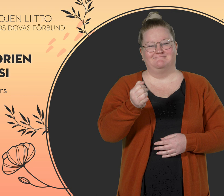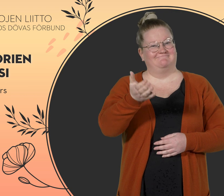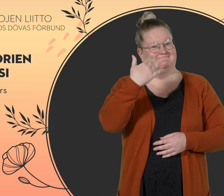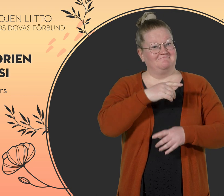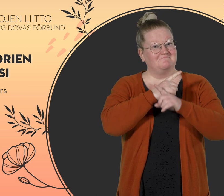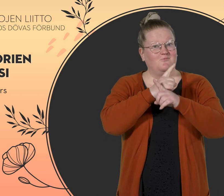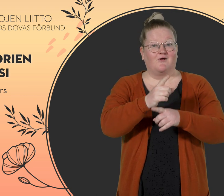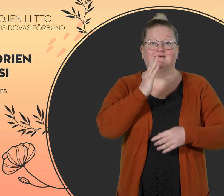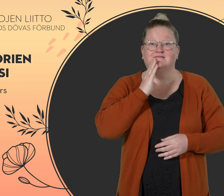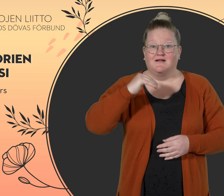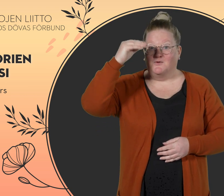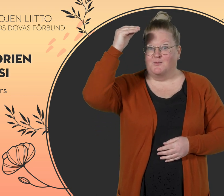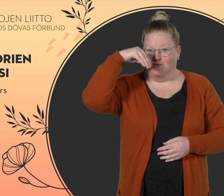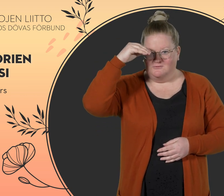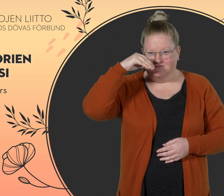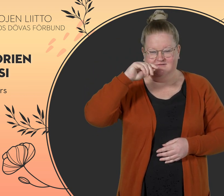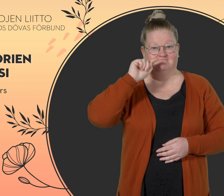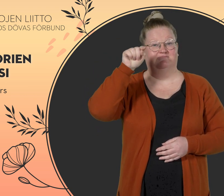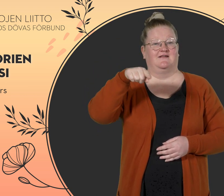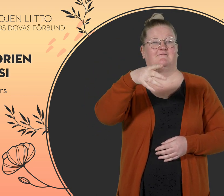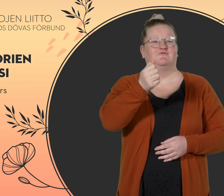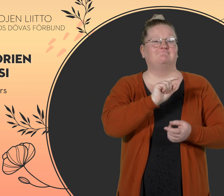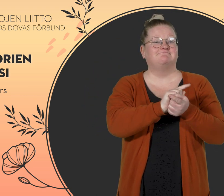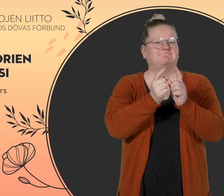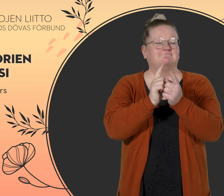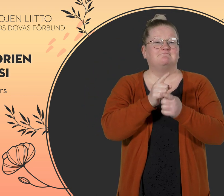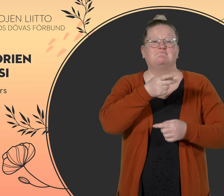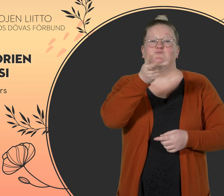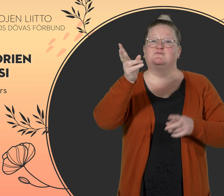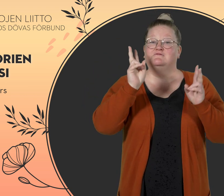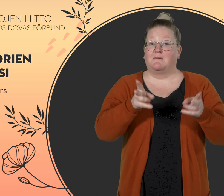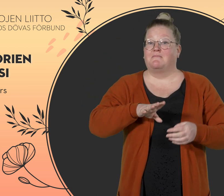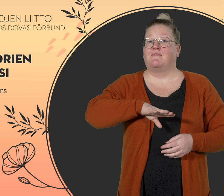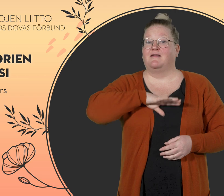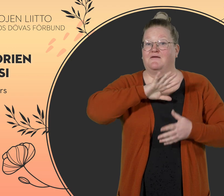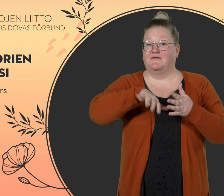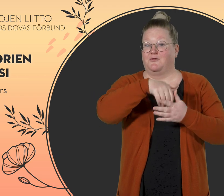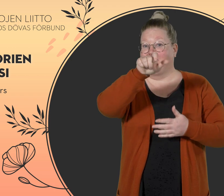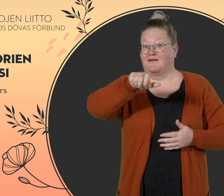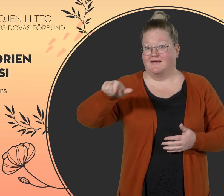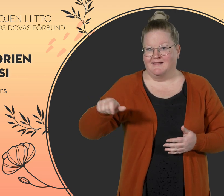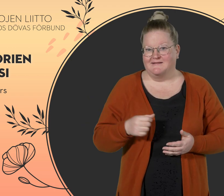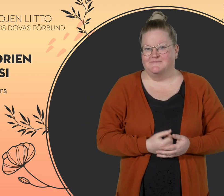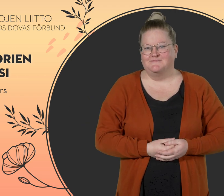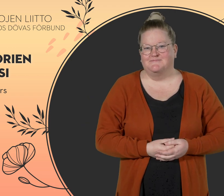Tule mukaan seniorien kurssille, siellä pääset tapaamaan muita samanikäisiä viittomakielisiä!